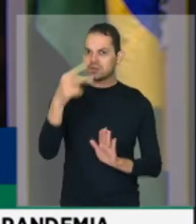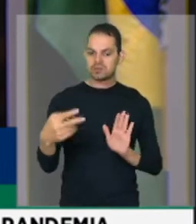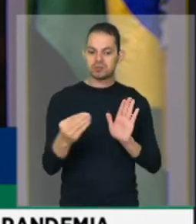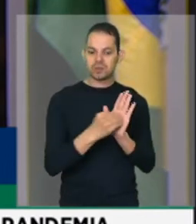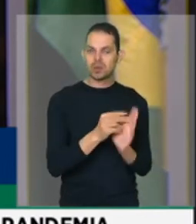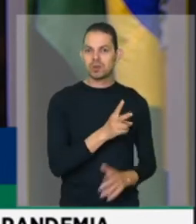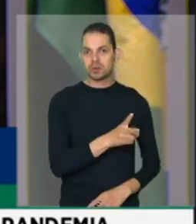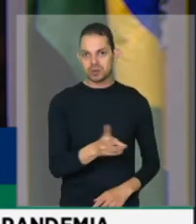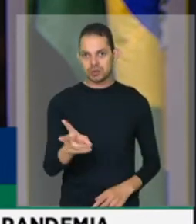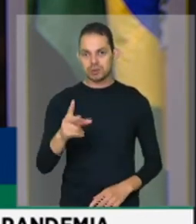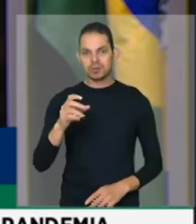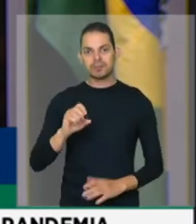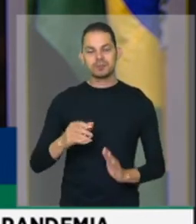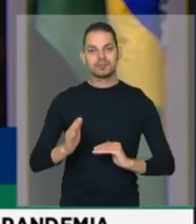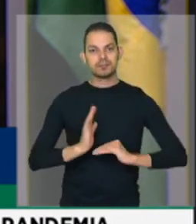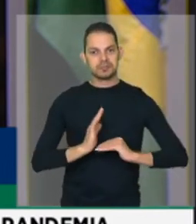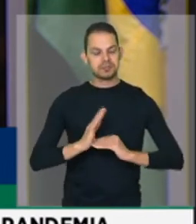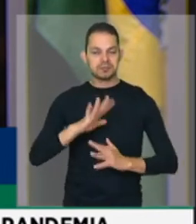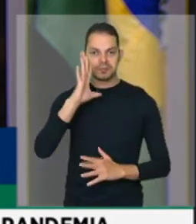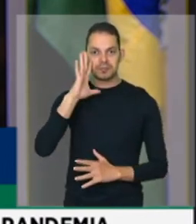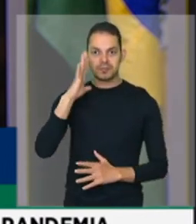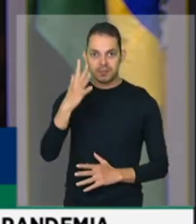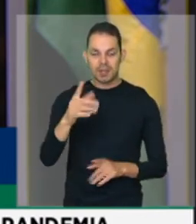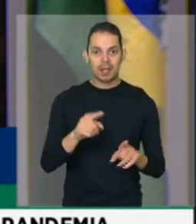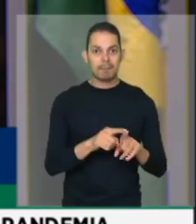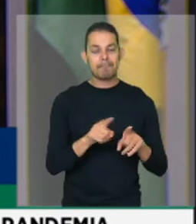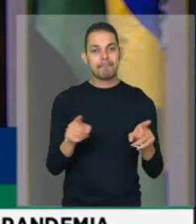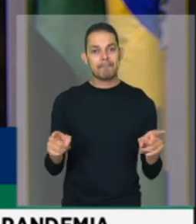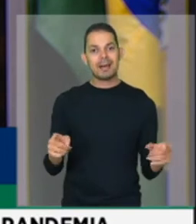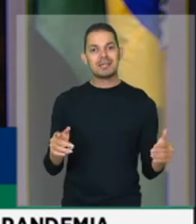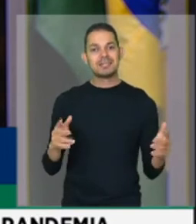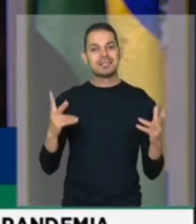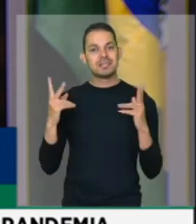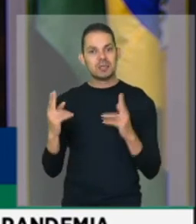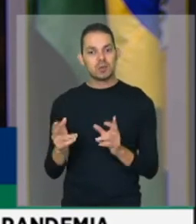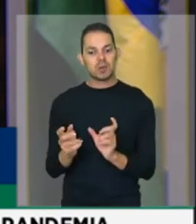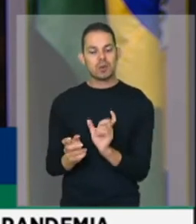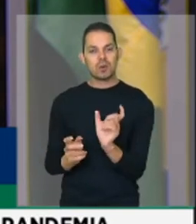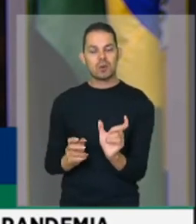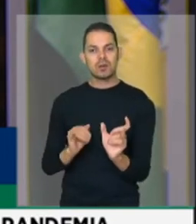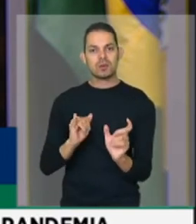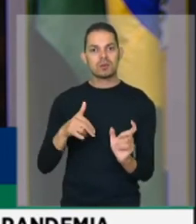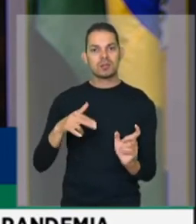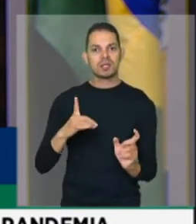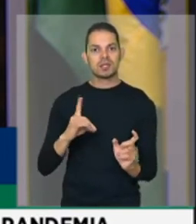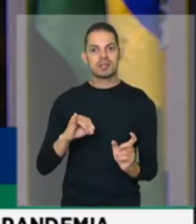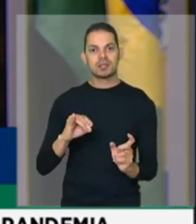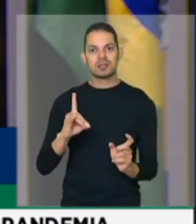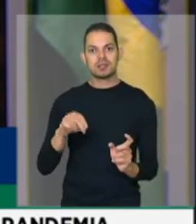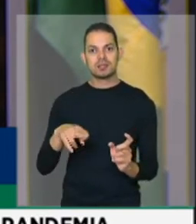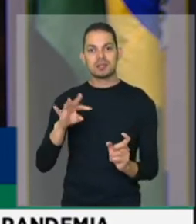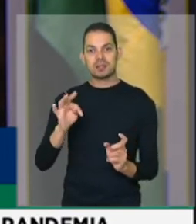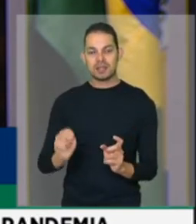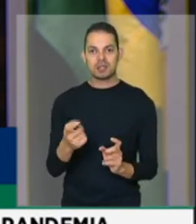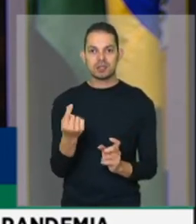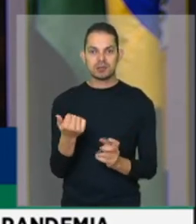FEDERAL. MAS, O MESMO PROCEDIMENTO NÃO FOI FEITO EM RELAÇÃO É EXPRESSÃO INCIDENTE SOBRE AS RECEITAS DECORRENTES DAS ATIVIDADES DE EVENTOS. QUE CONSTOU APENAS DO